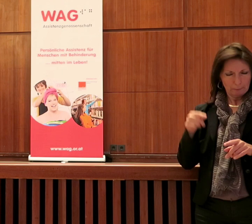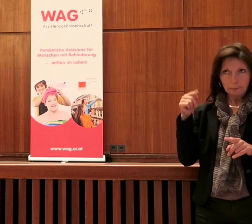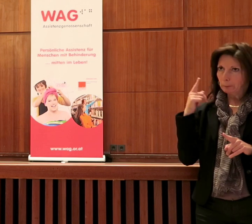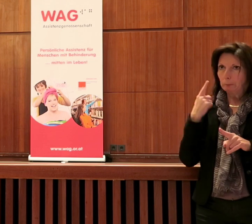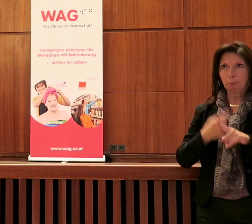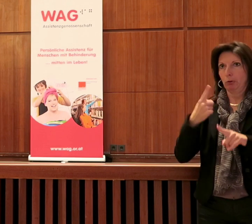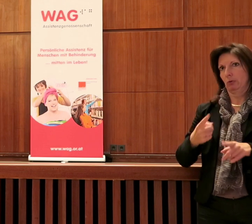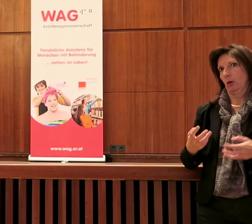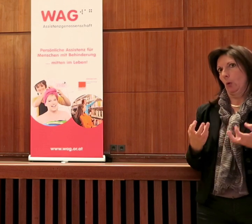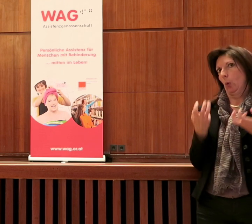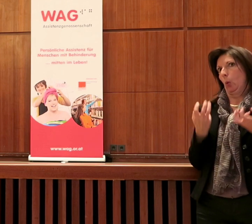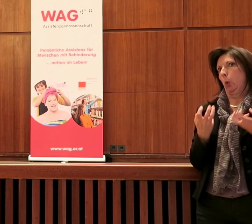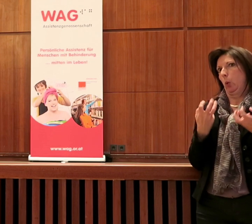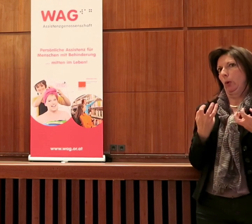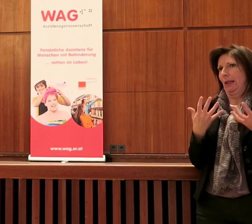wo's wirklich weh tut.